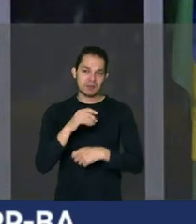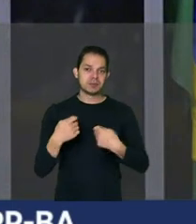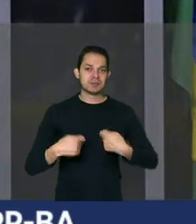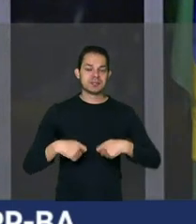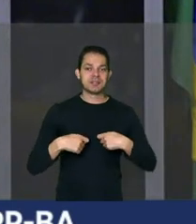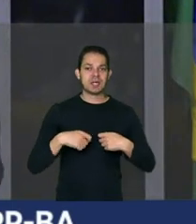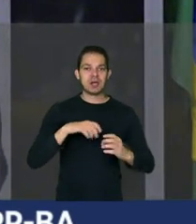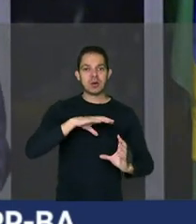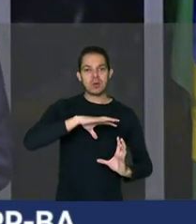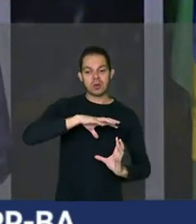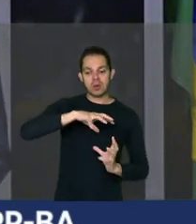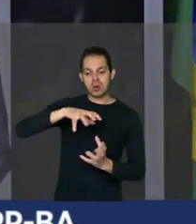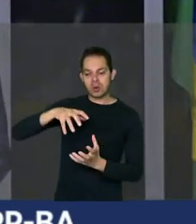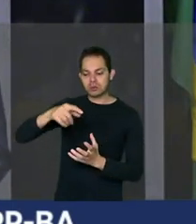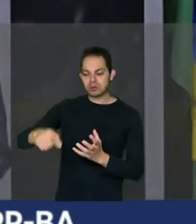AGRESSÃO CESSE IMEDIATAMENTE. O MUNDO NÃO PODE ACEITAR UMA